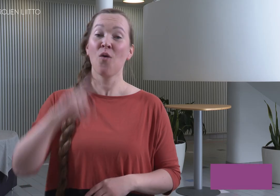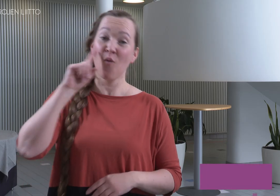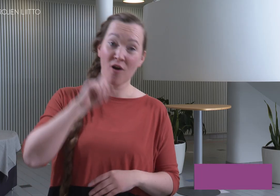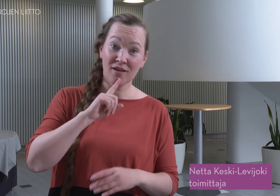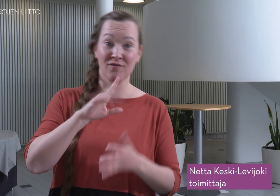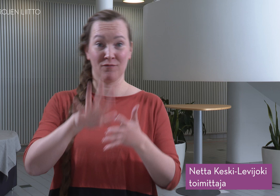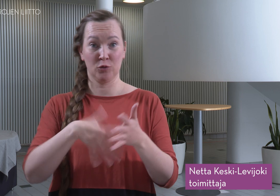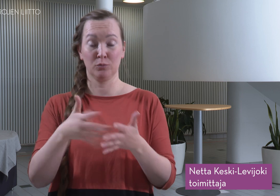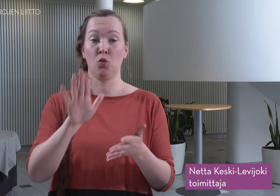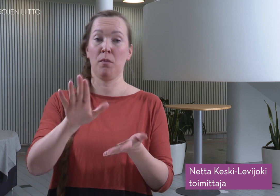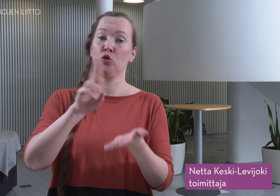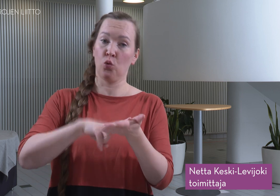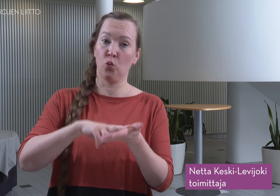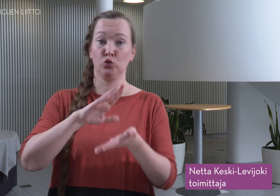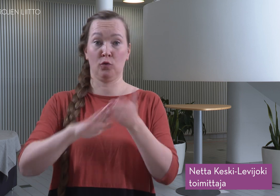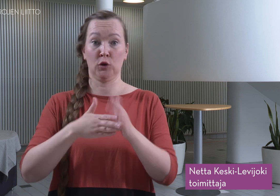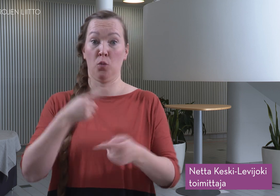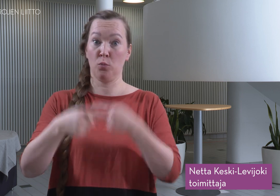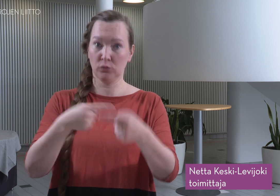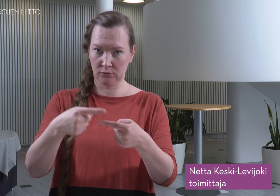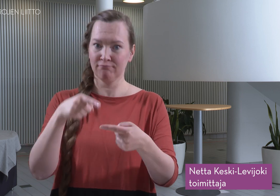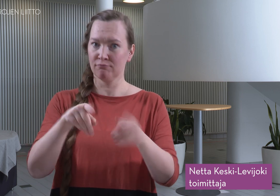Kuurojen ja viittomakielisten totuus- ja sovintoprosessin käynnistämiseksi -